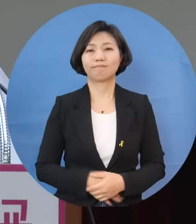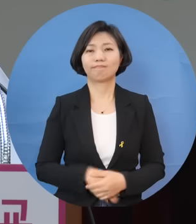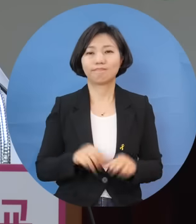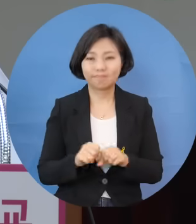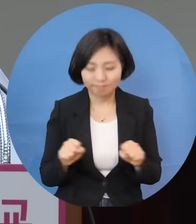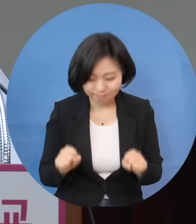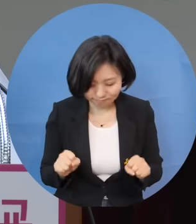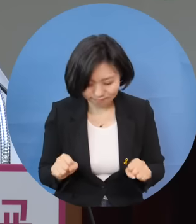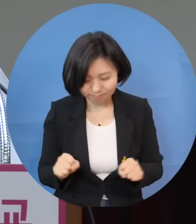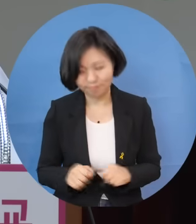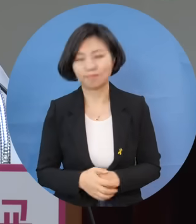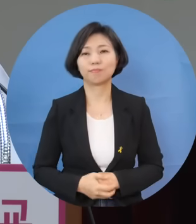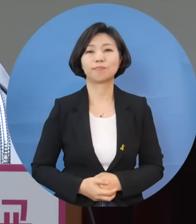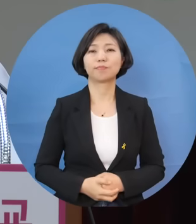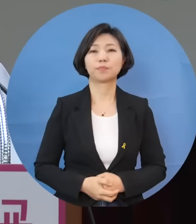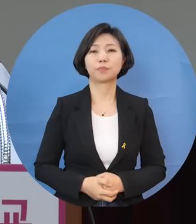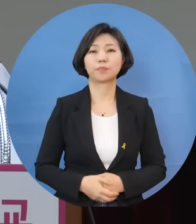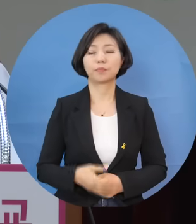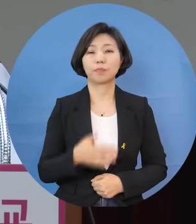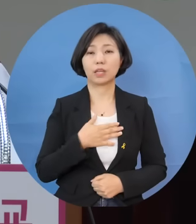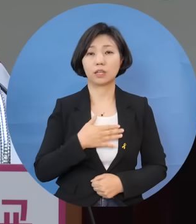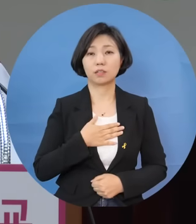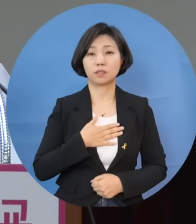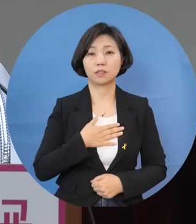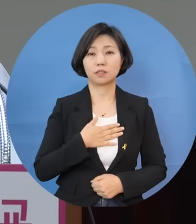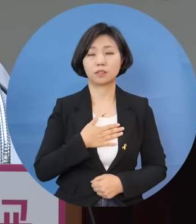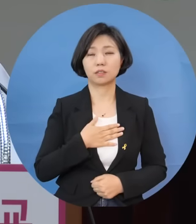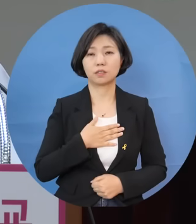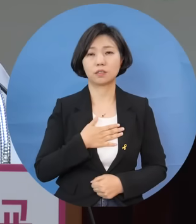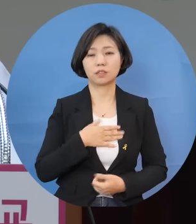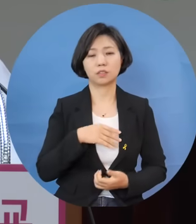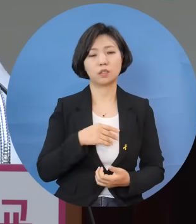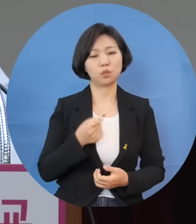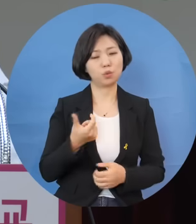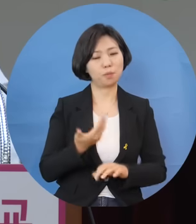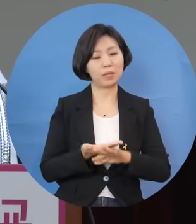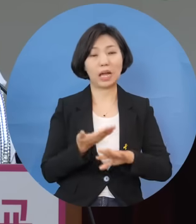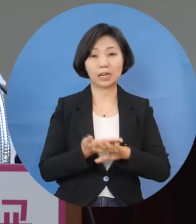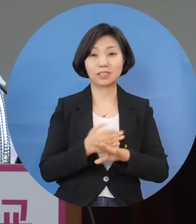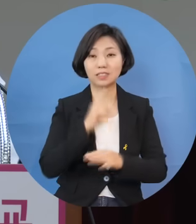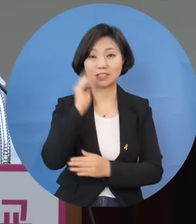(질문자) 안녕하세요? (스님) 네. (질문자) 저는 좀 차원이 다른 얘긴데요. (스님) 네.